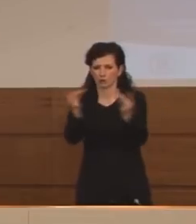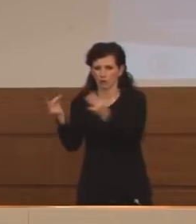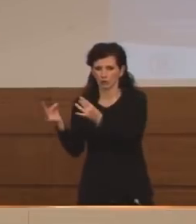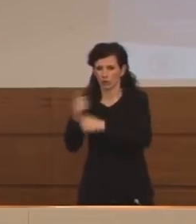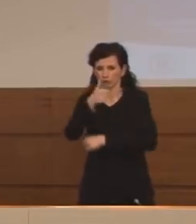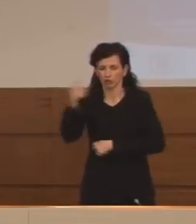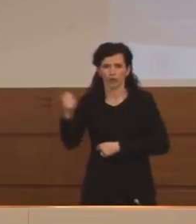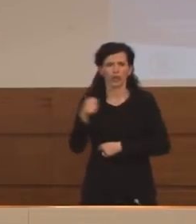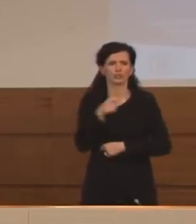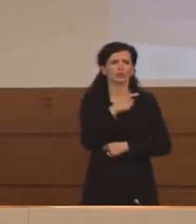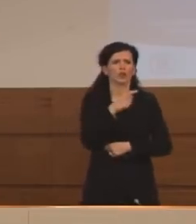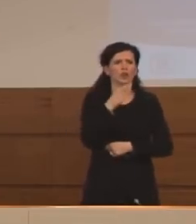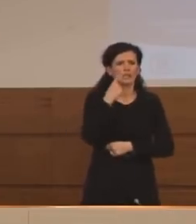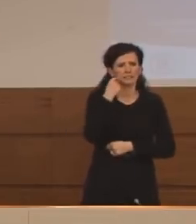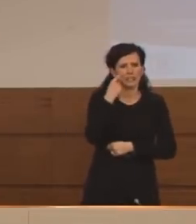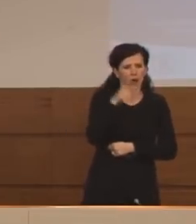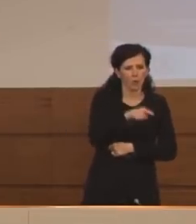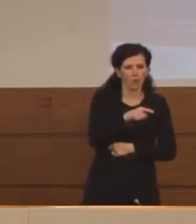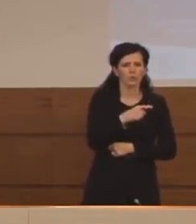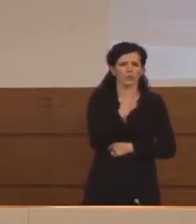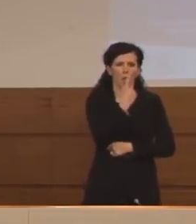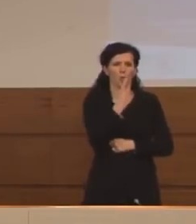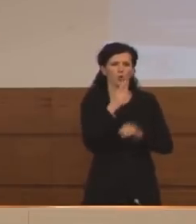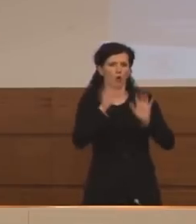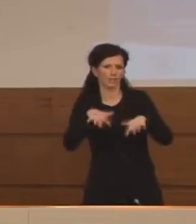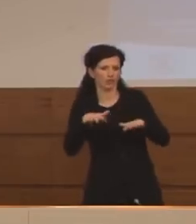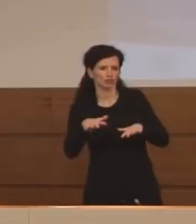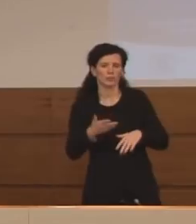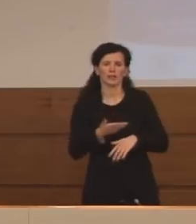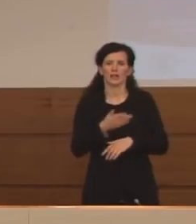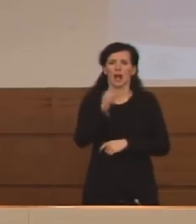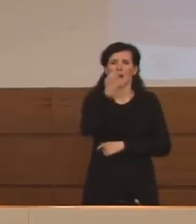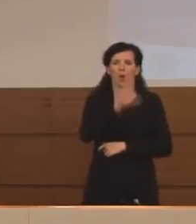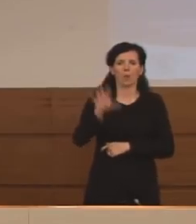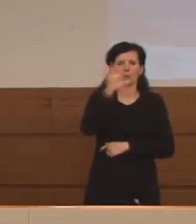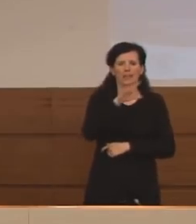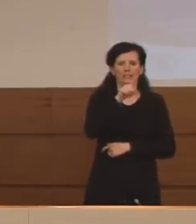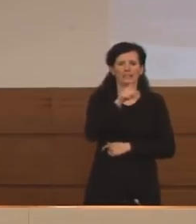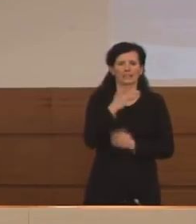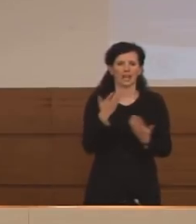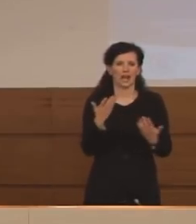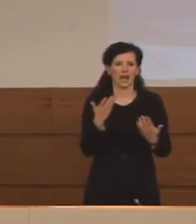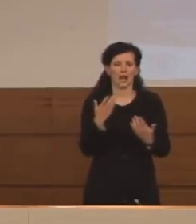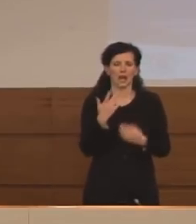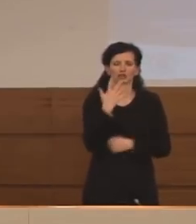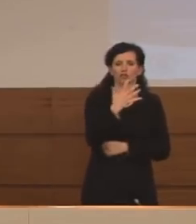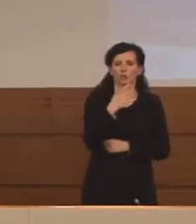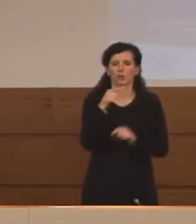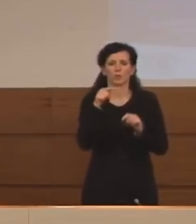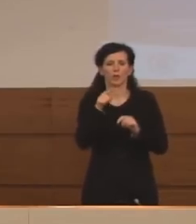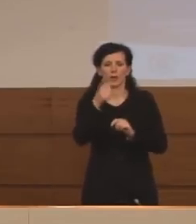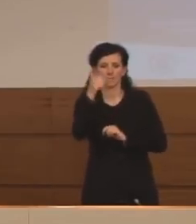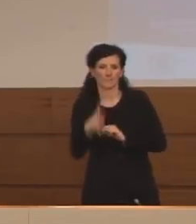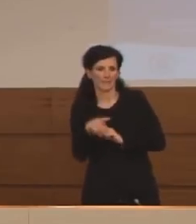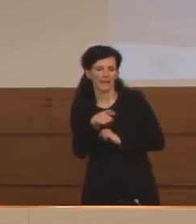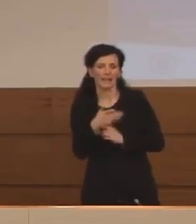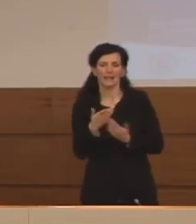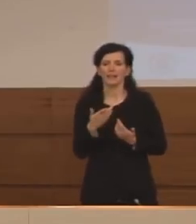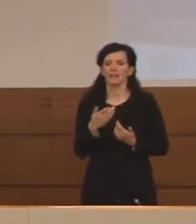città come Ragusa che ne hanno 1 su 10.000. C'è la Lombardia che ce n'ha 5 su 1.000, la Campania che ce ne ha 5 su 10.000.